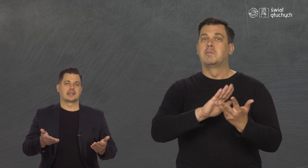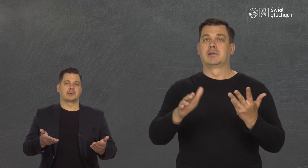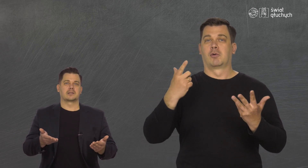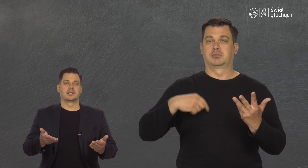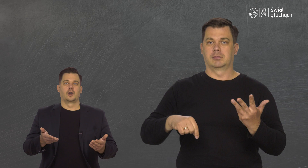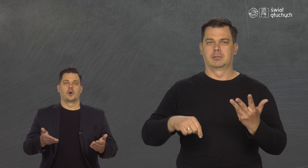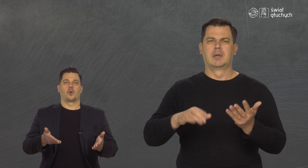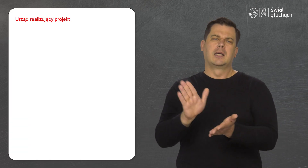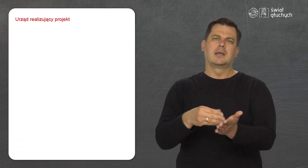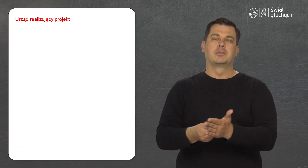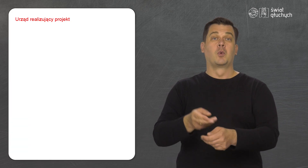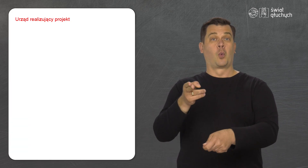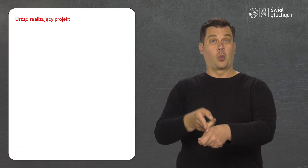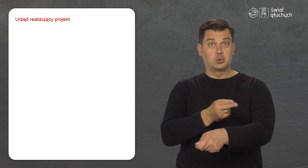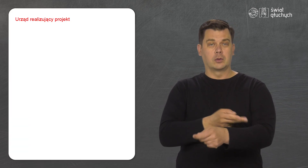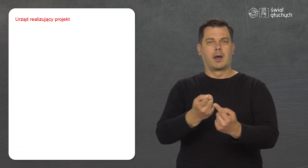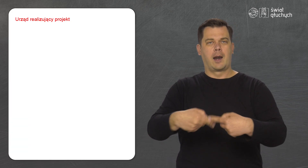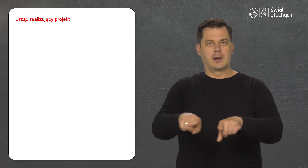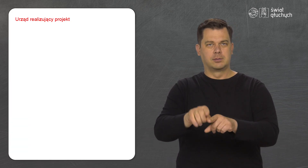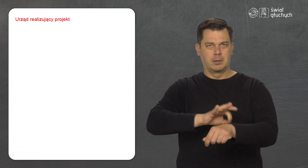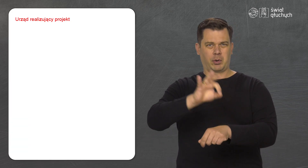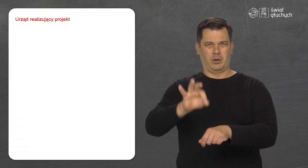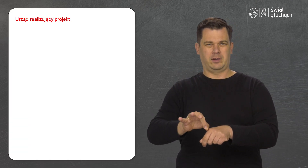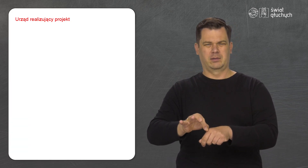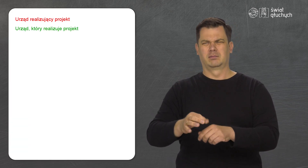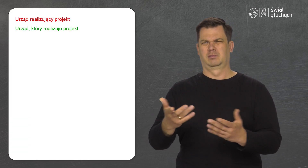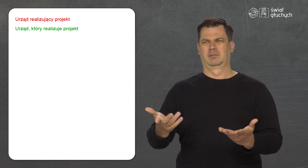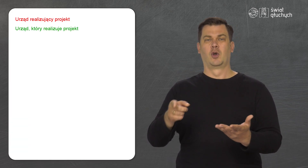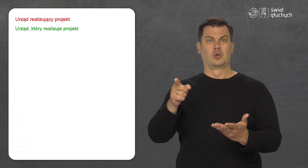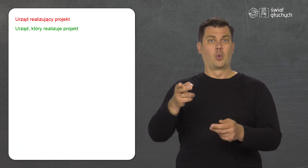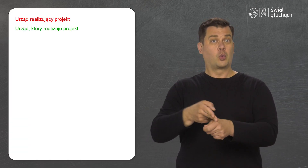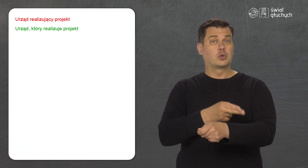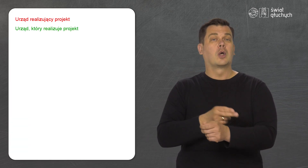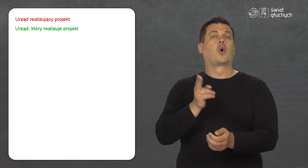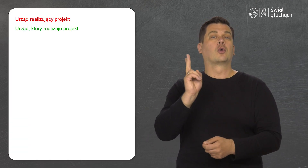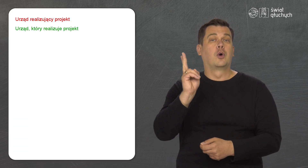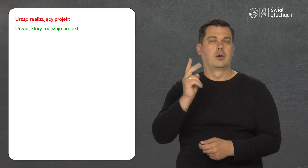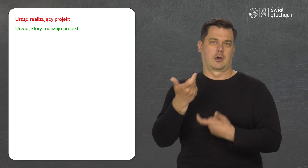Zamiast „urząd realizujący projekt”, można napisać „urząd, który realizuje projekt”.